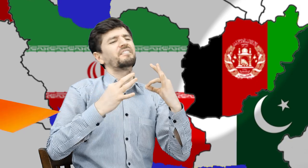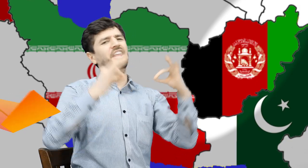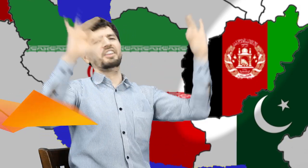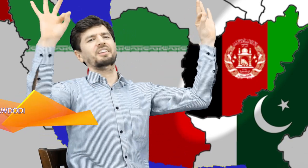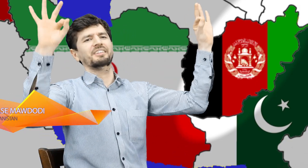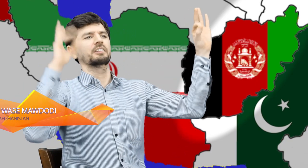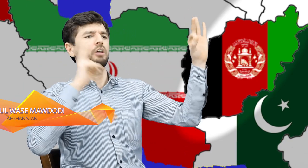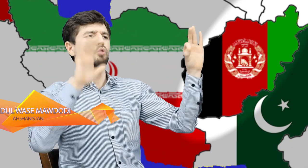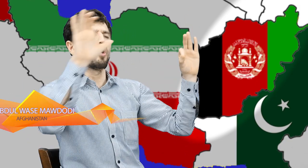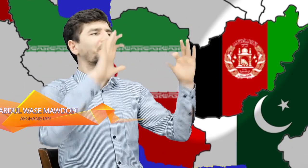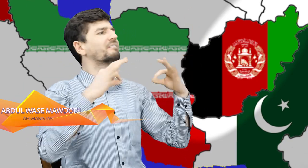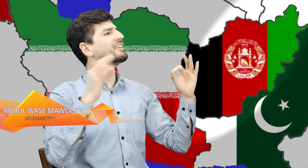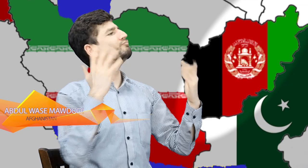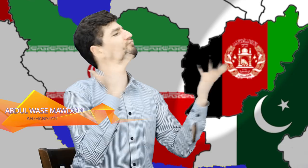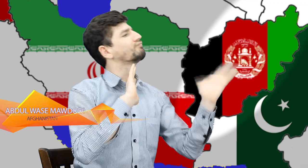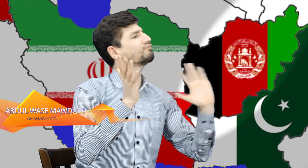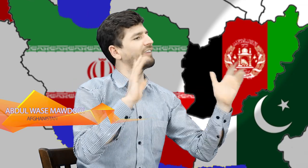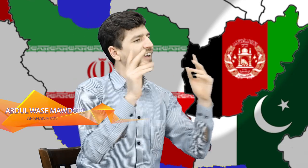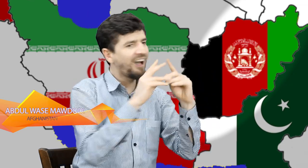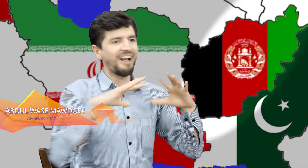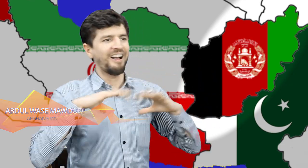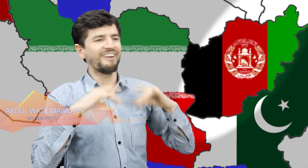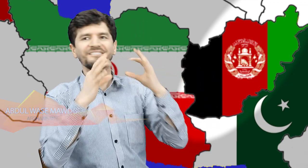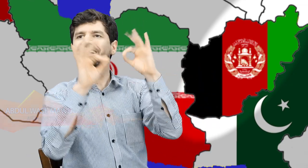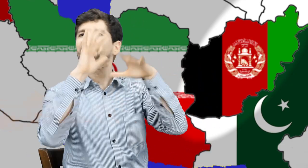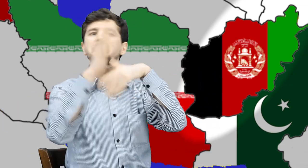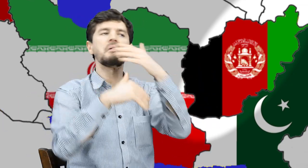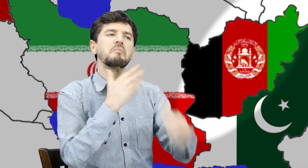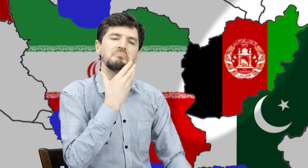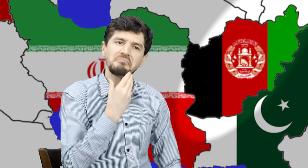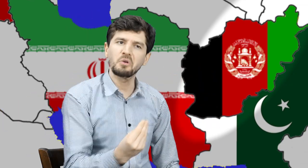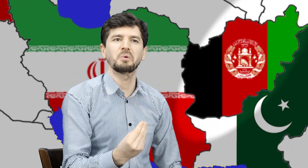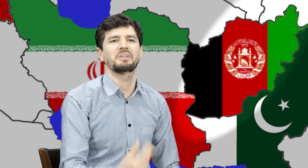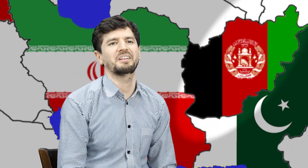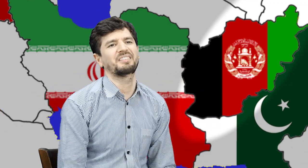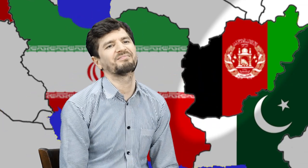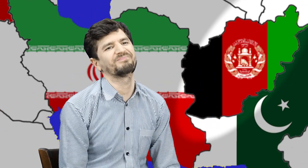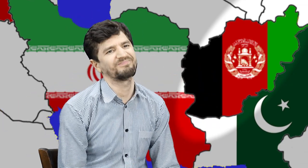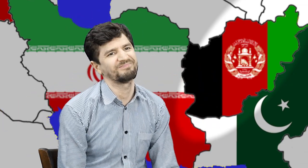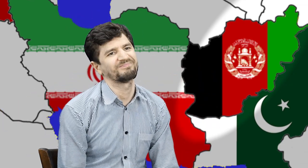Hier in Europa können Taube frei leben. Sie sind frei! Das ist schön!!!